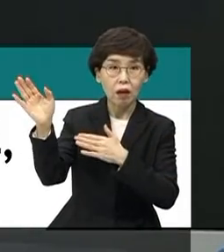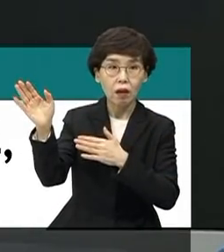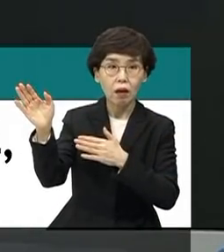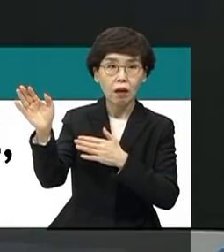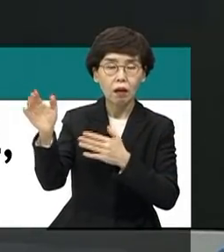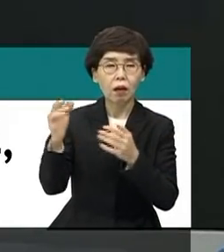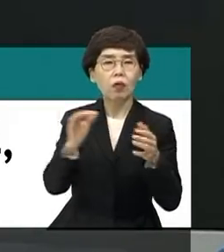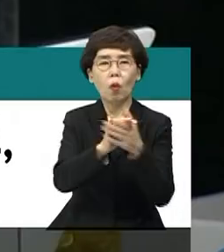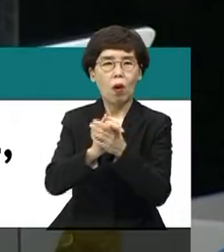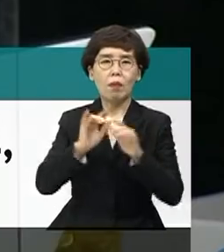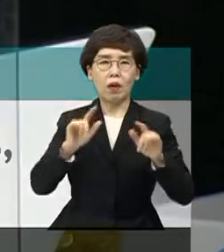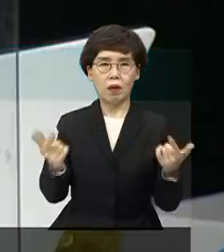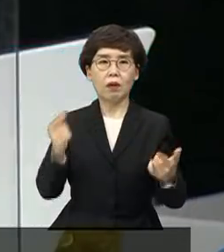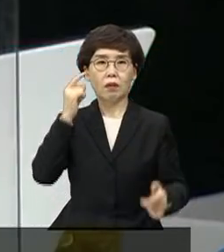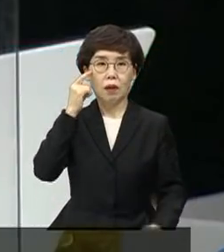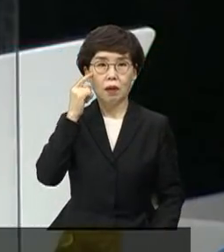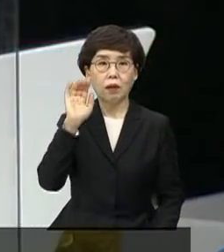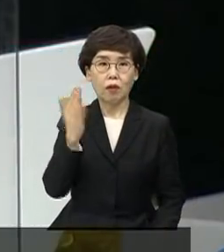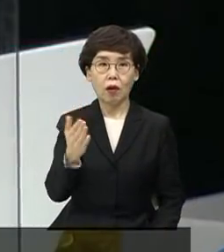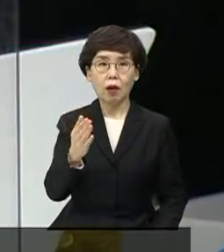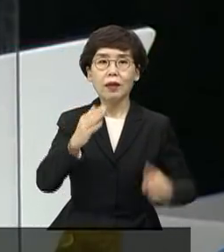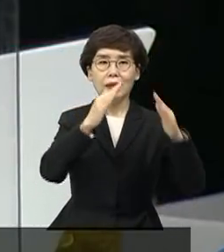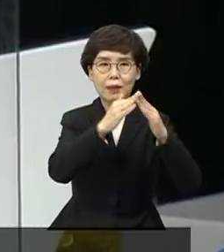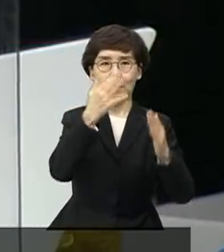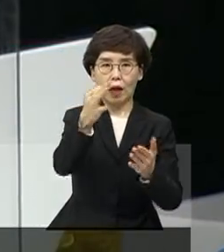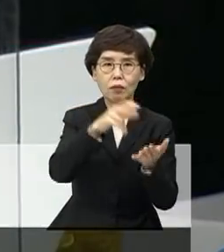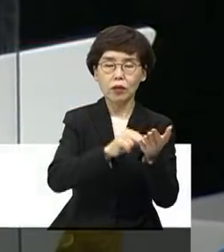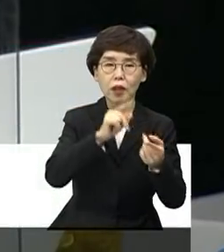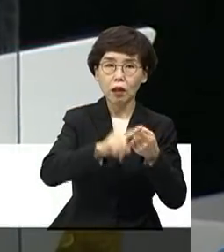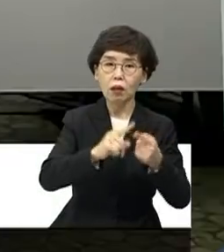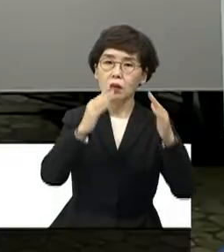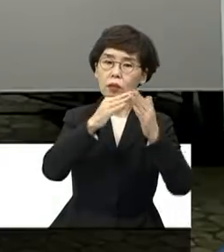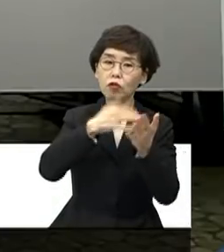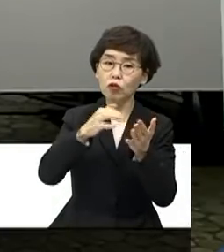(기자) 이어 부동산 문제에 대해서는 공급이 부족해 집값 오르는 일 없도록